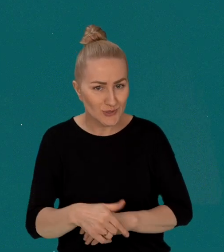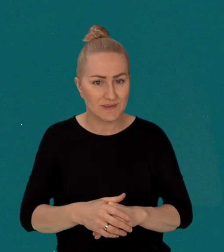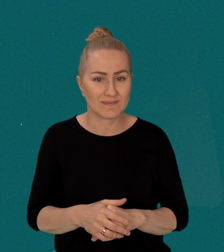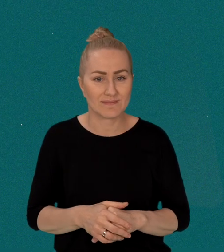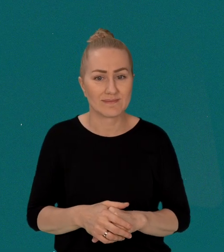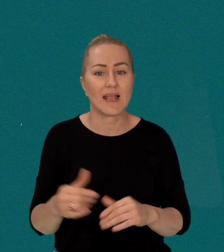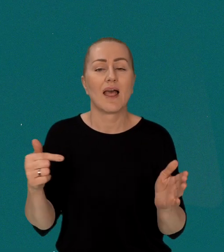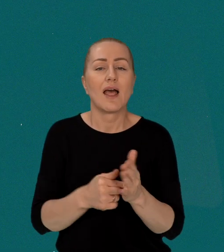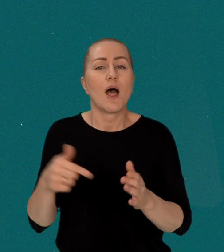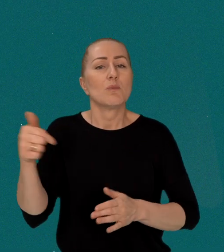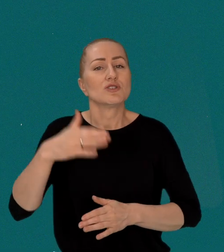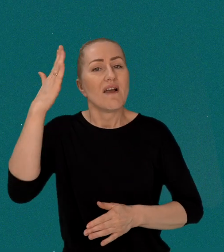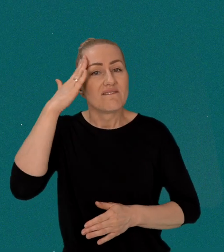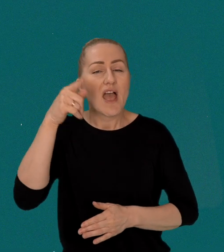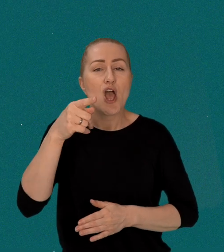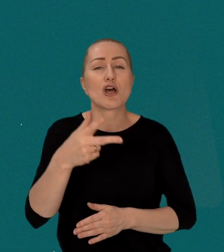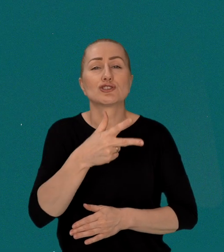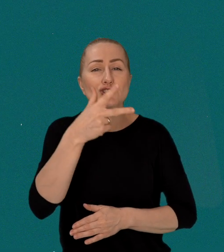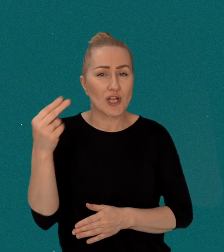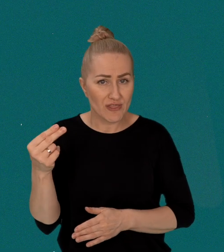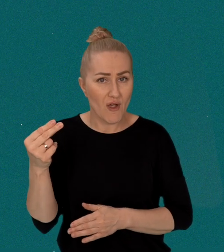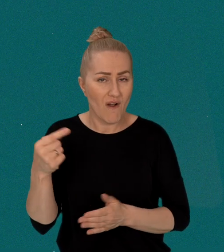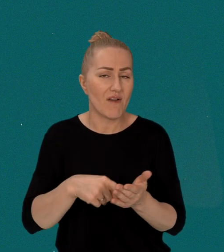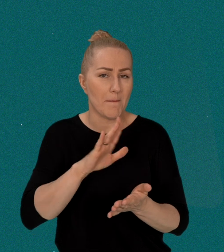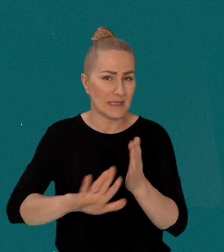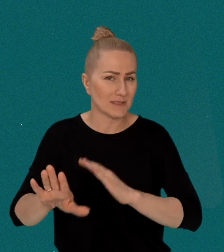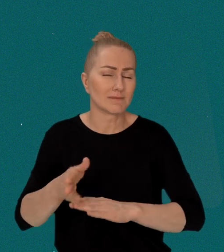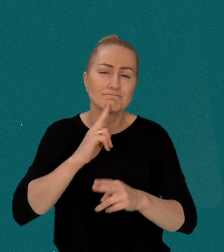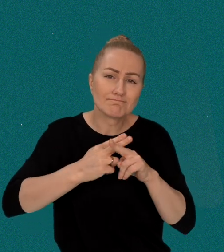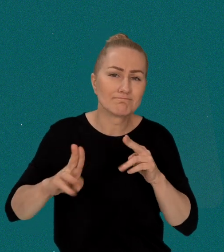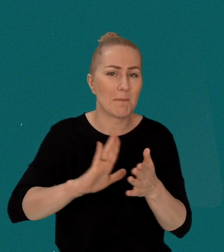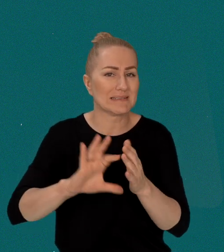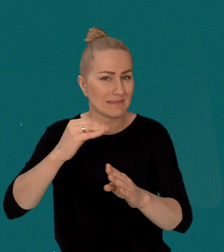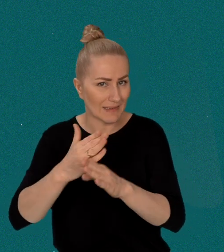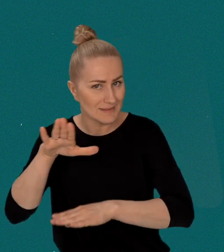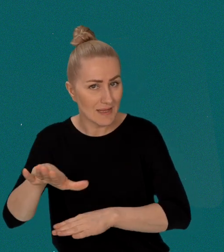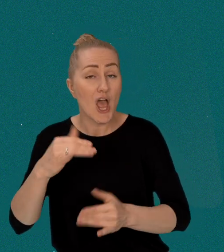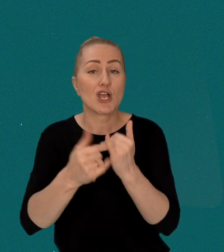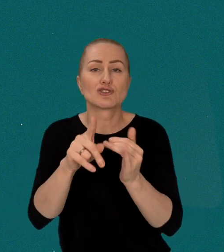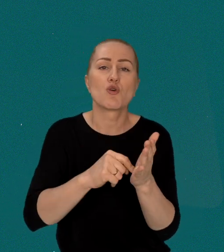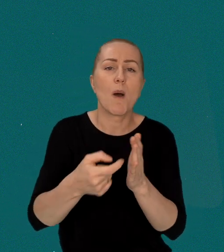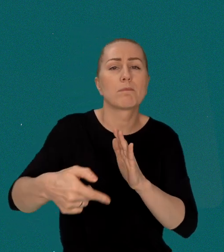pamiętać o 3 dniowym celibacie i jeżeli używamy jakiś lek przeciwzapalnych to też